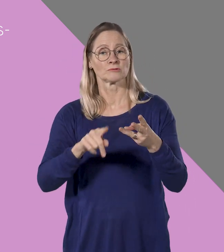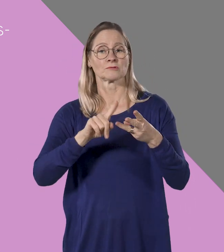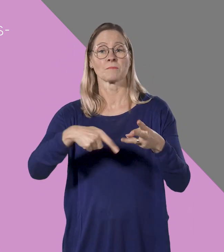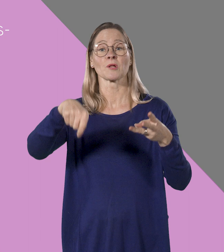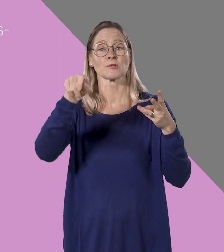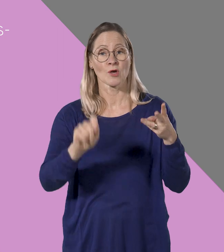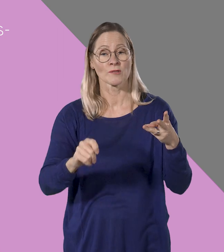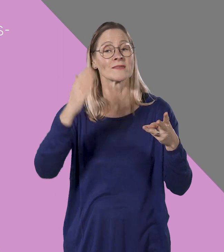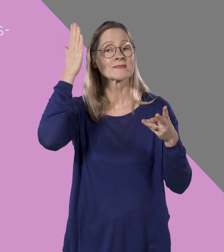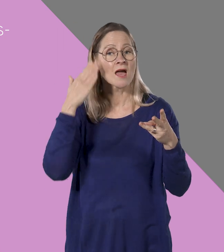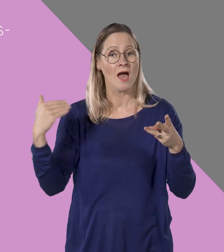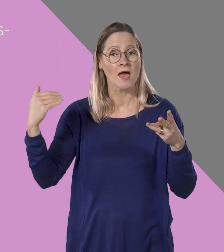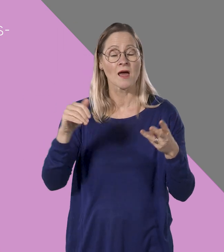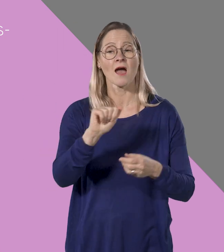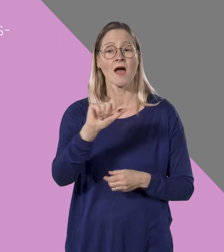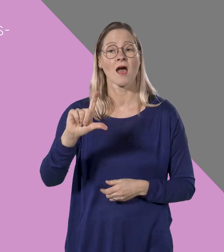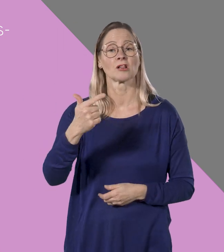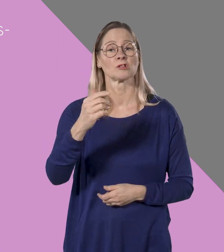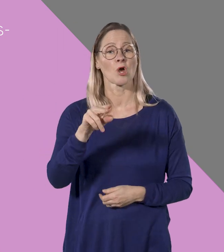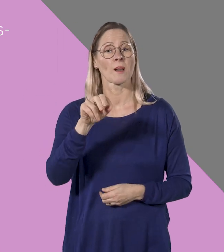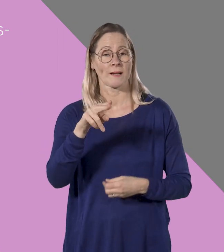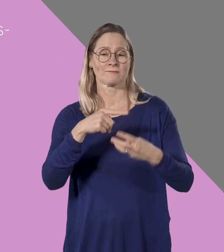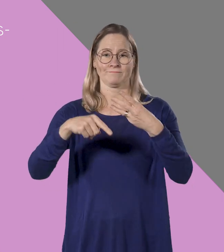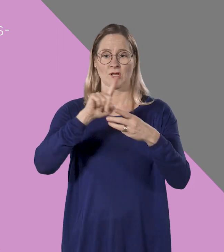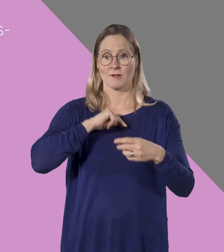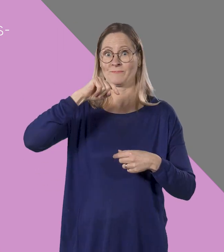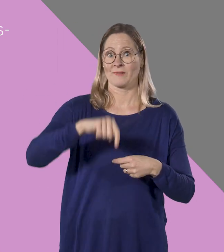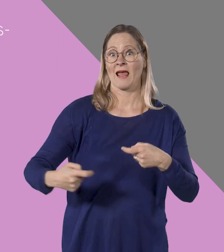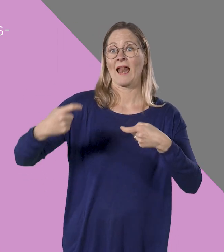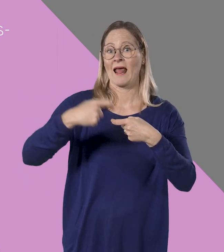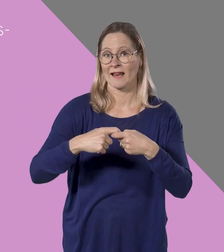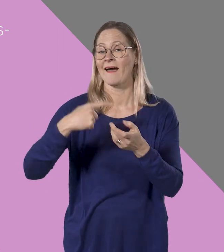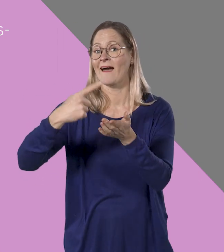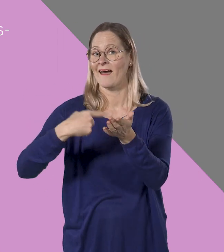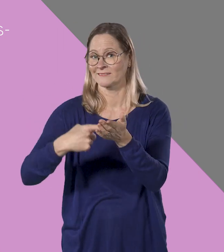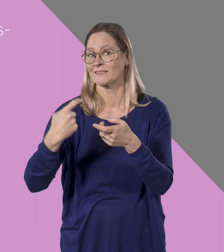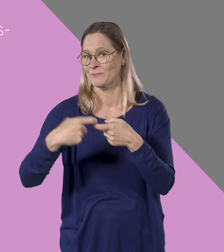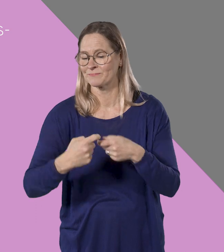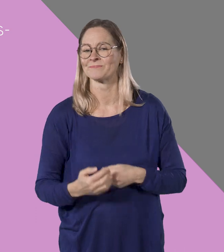sekä puheenjohtaja Jaana Aaltonen oheisen linkin takaa löytyvässä haastattelussa.